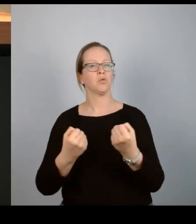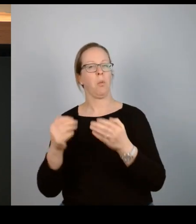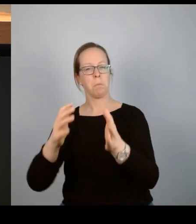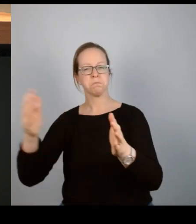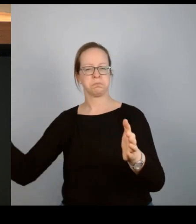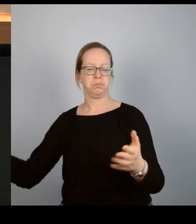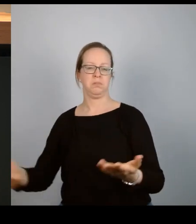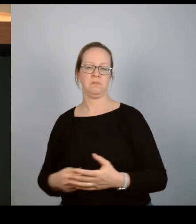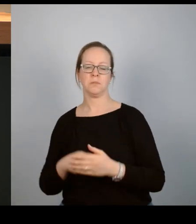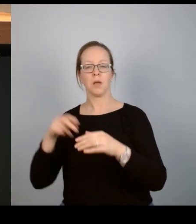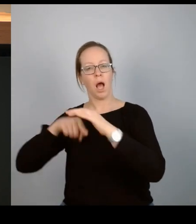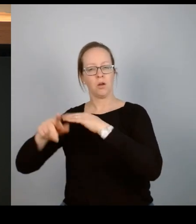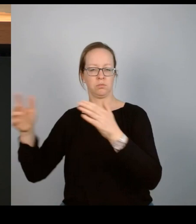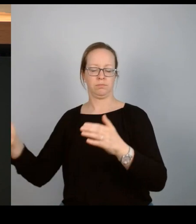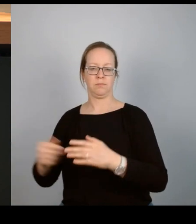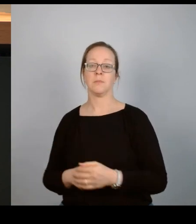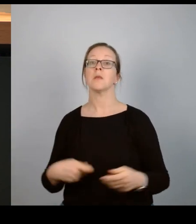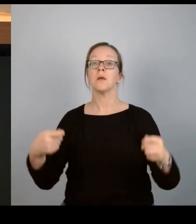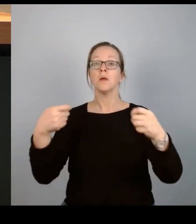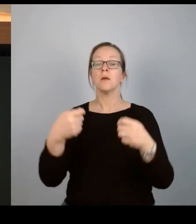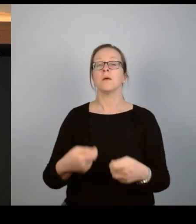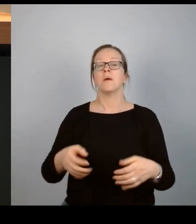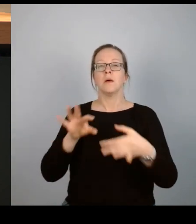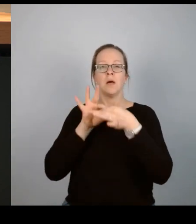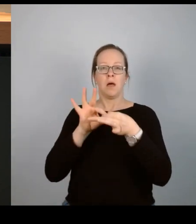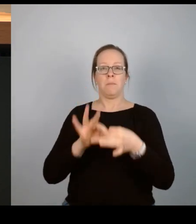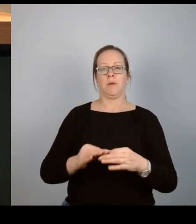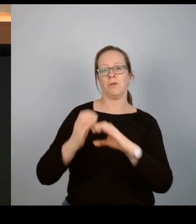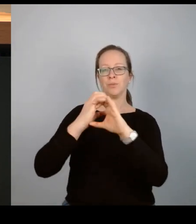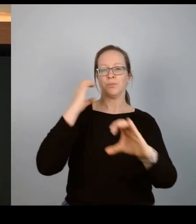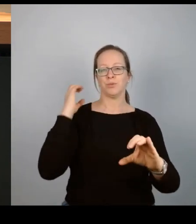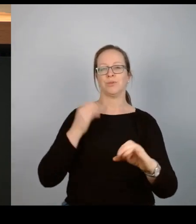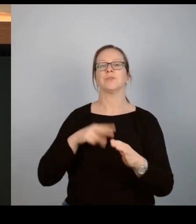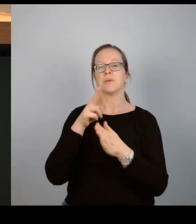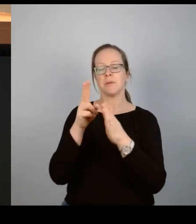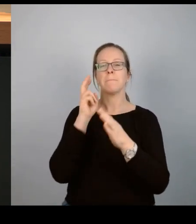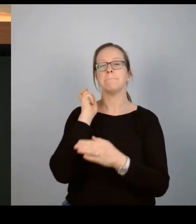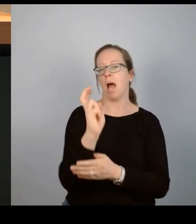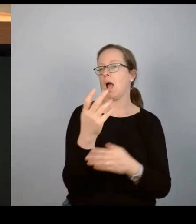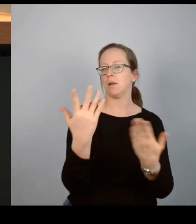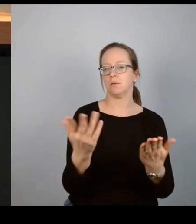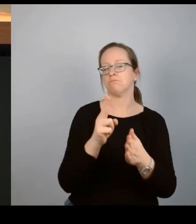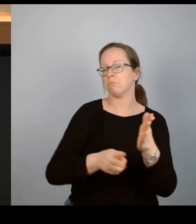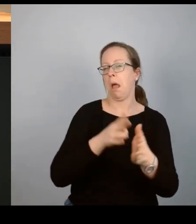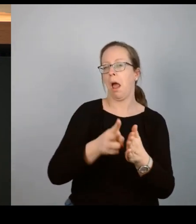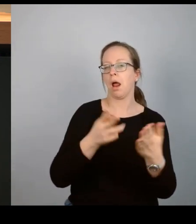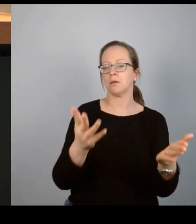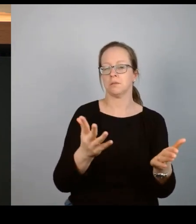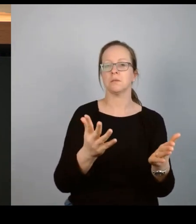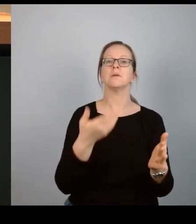Die Koalition ist sich einig, dass wir für den Wohnungsneubau die erforderlichen paar Verkehrsprojekte gut abgestimmt,